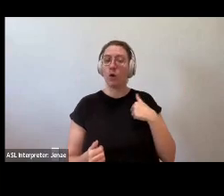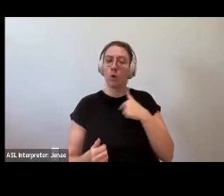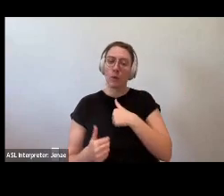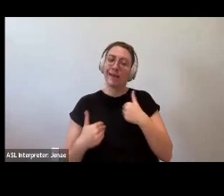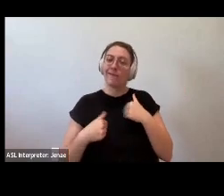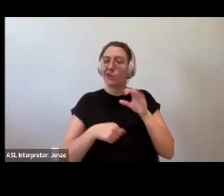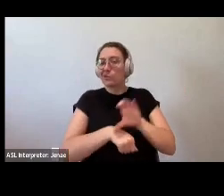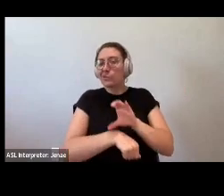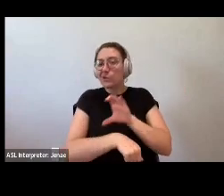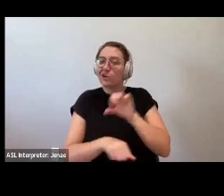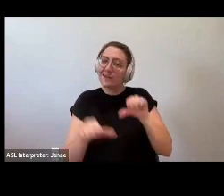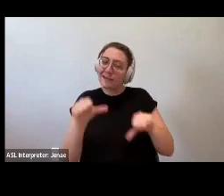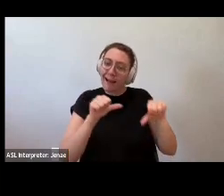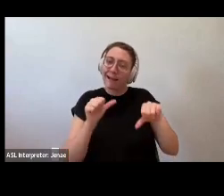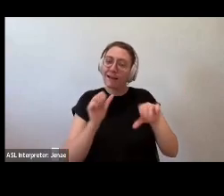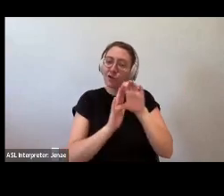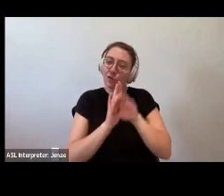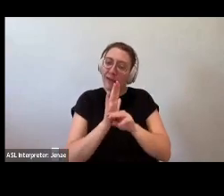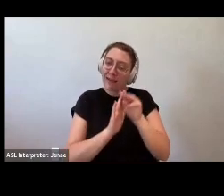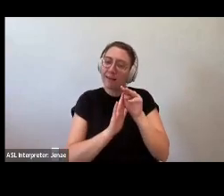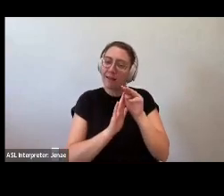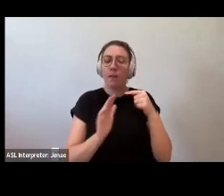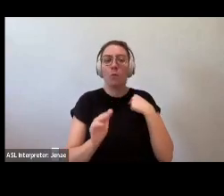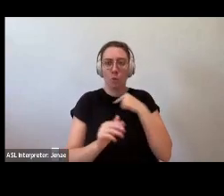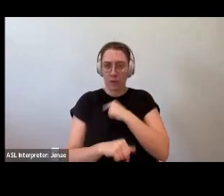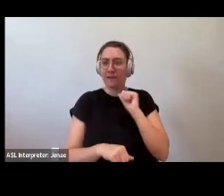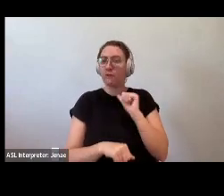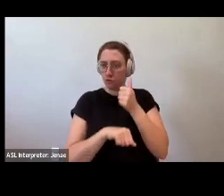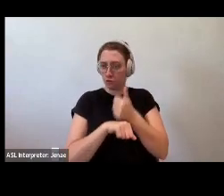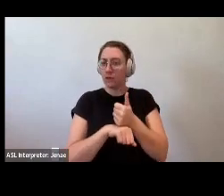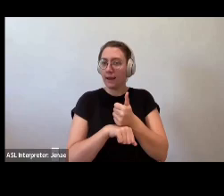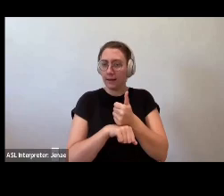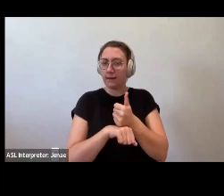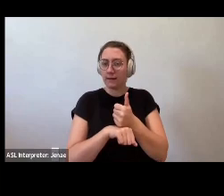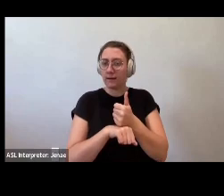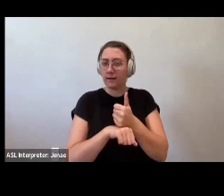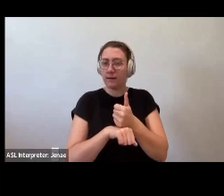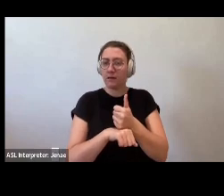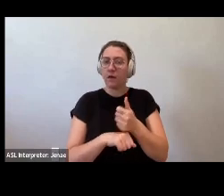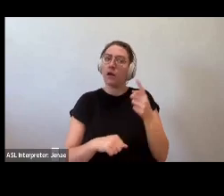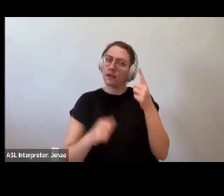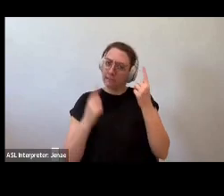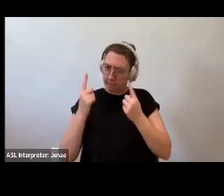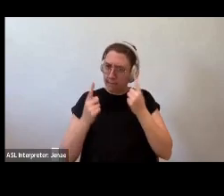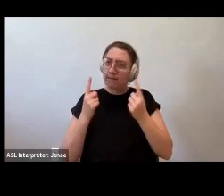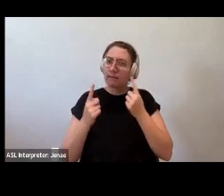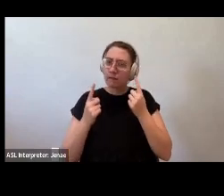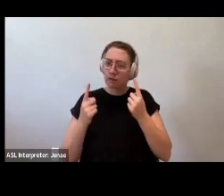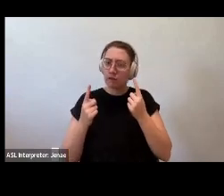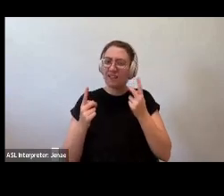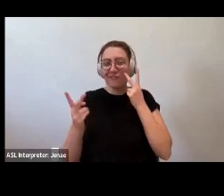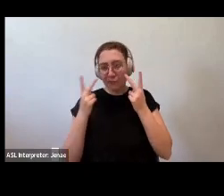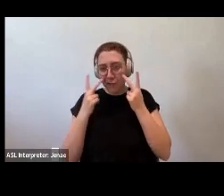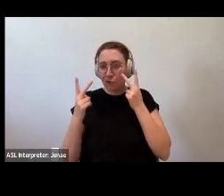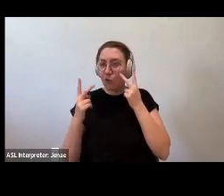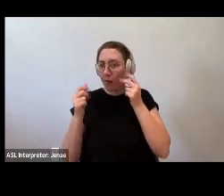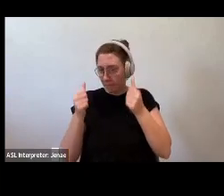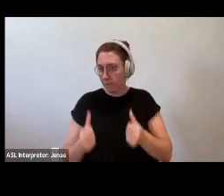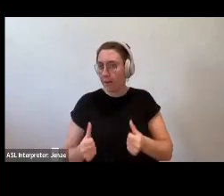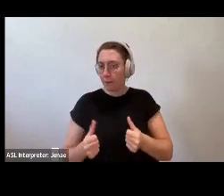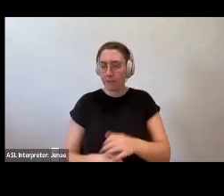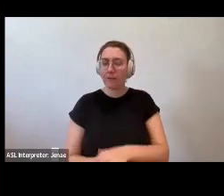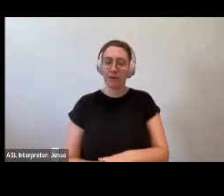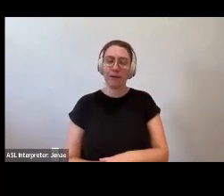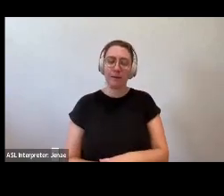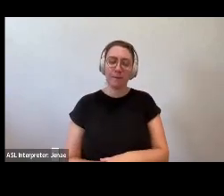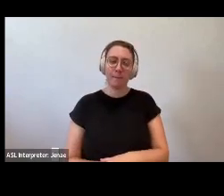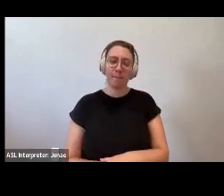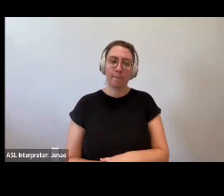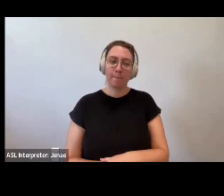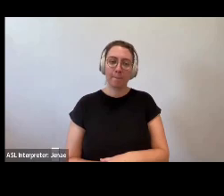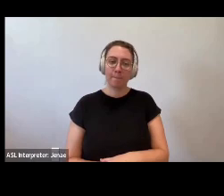un plan de estudios de informática que considera las discapacidades visuales y el